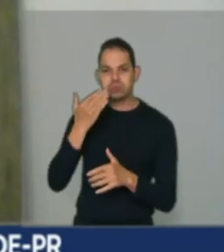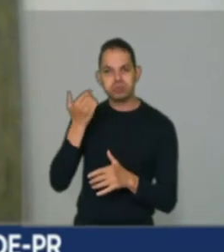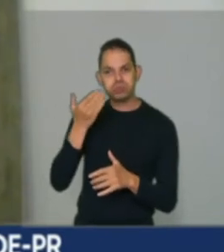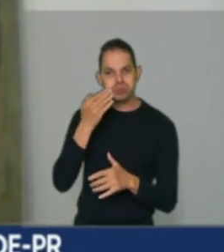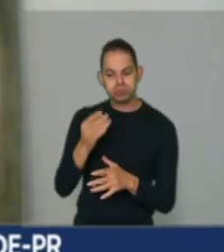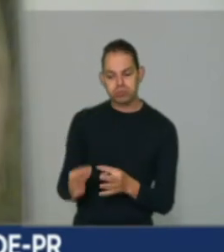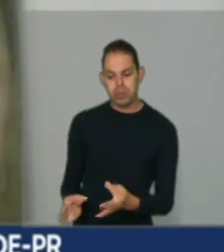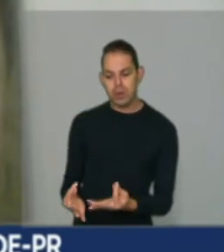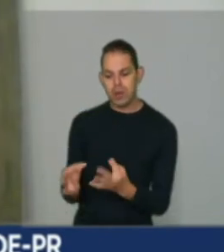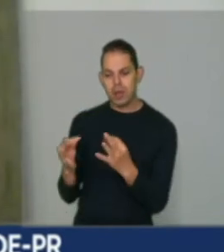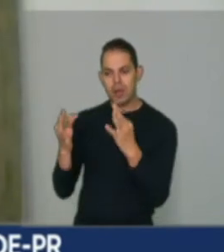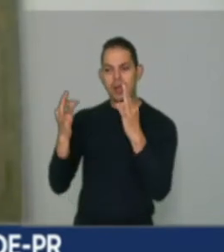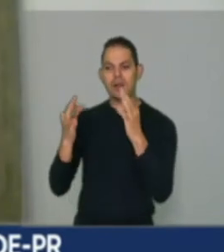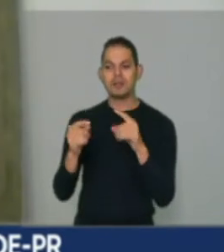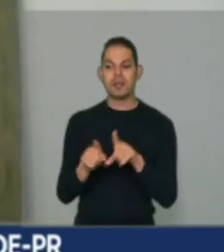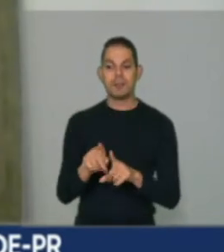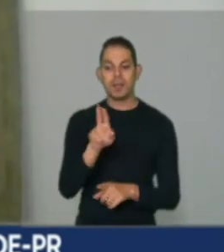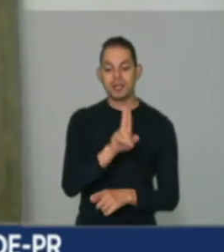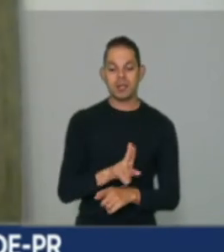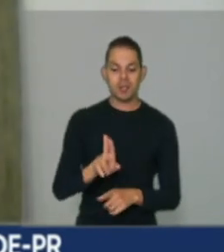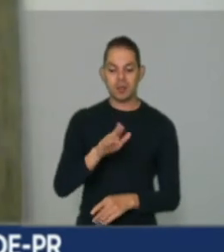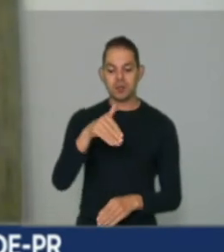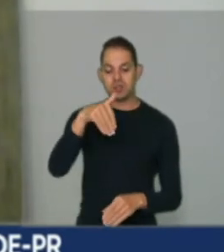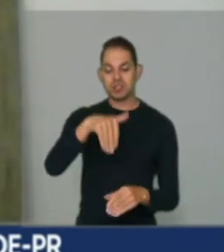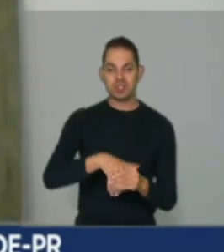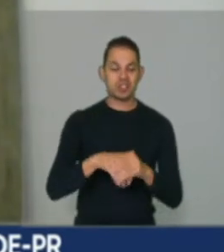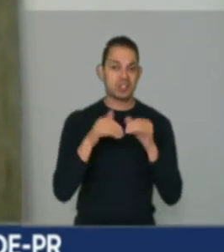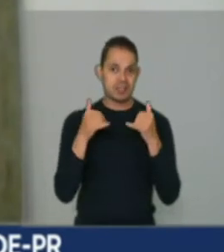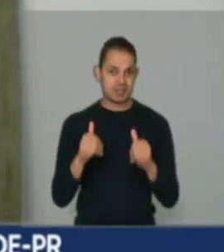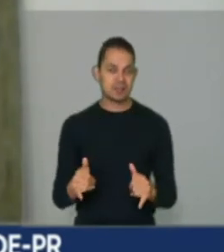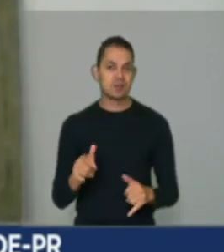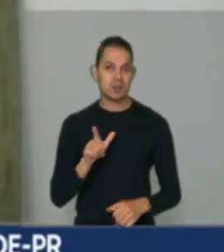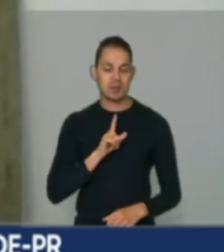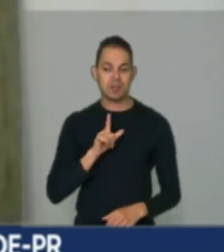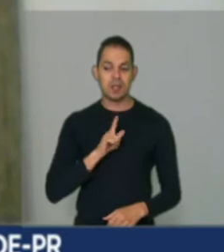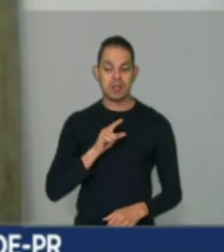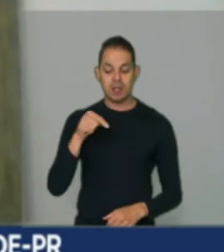TECNOLÓGICOS E UTILIZAM A VOTAÇÃO ELETRÔNICA. BRASIL, BANGLADESH E BUTÃO SÃO OS